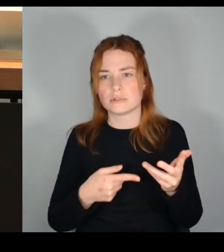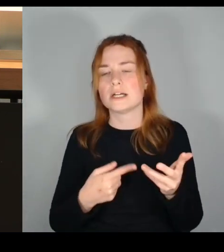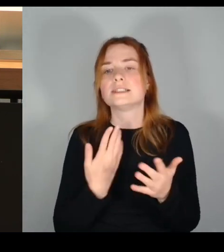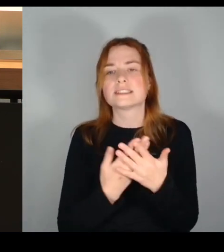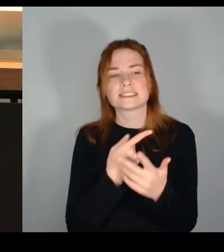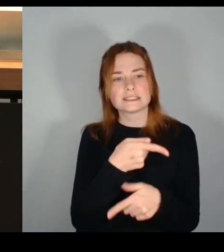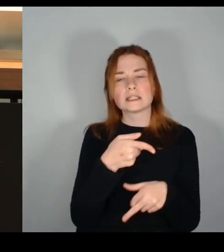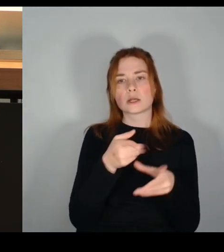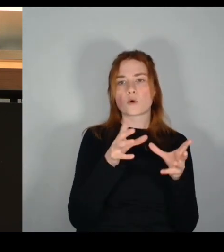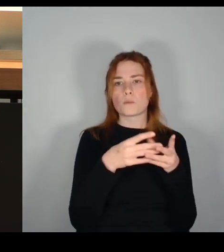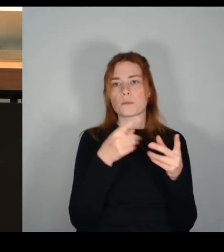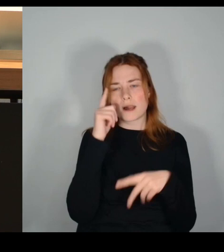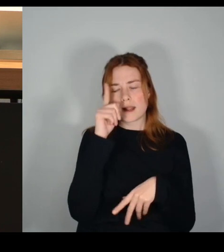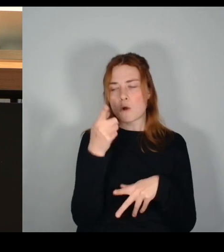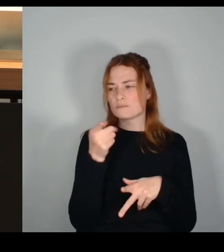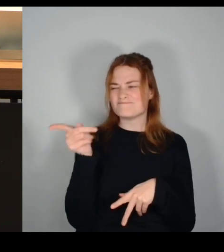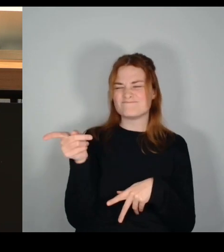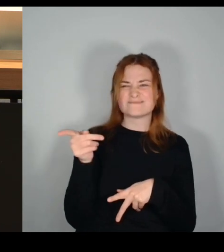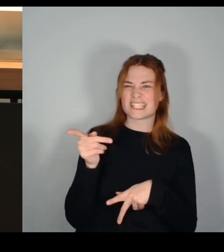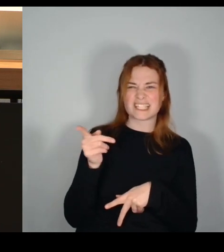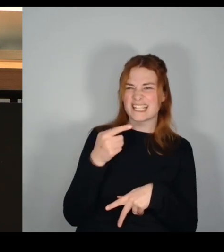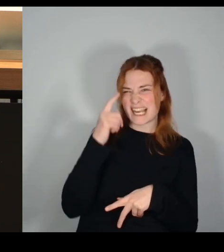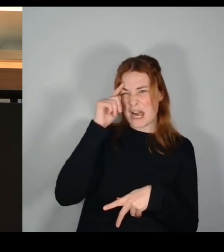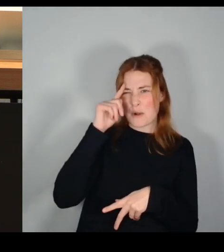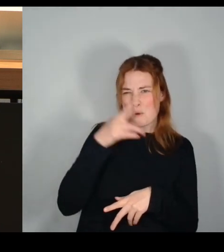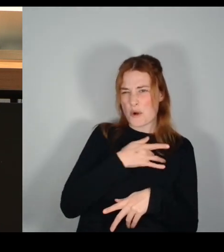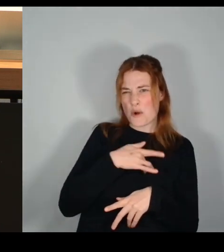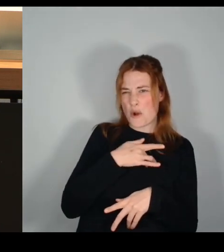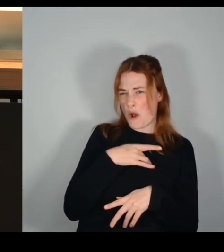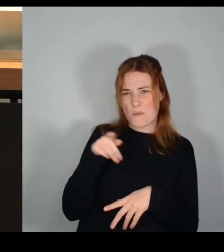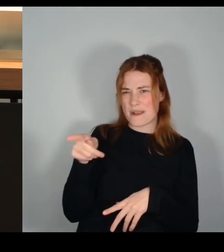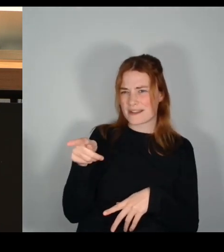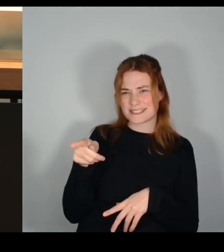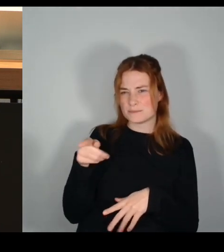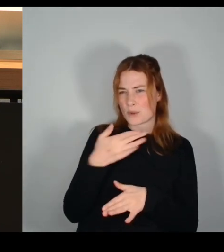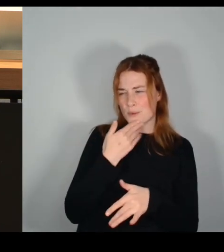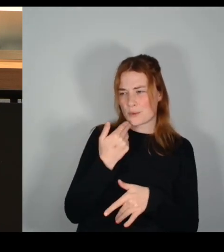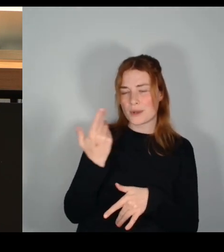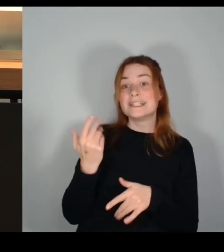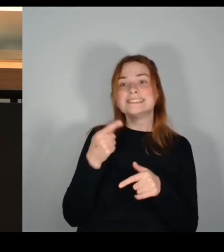Und genau diese falsche Darstellung und Vorurteile waren immer und immer und immer wieder der Grund und die Grundlage